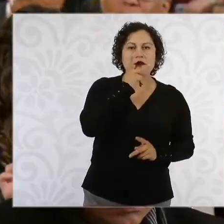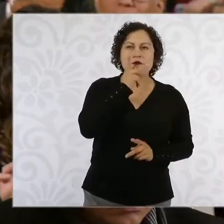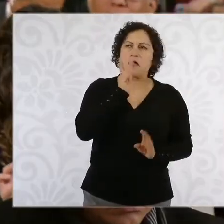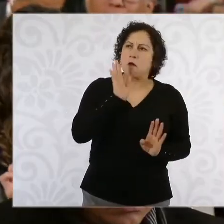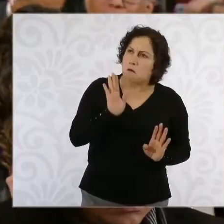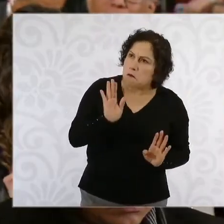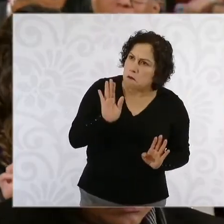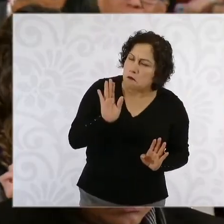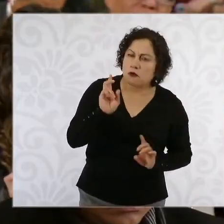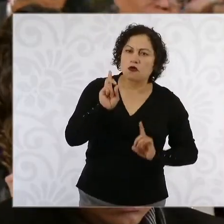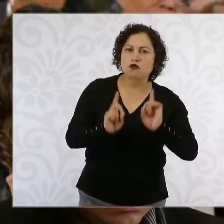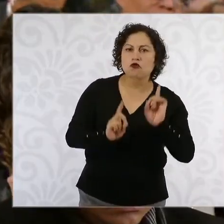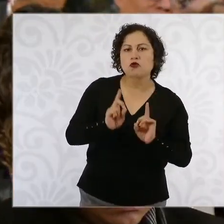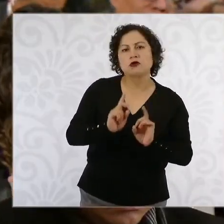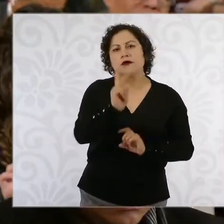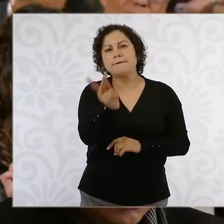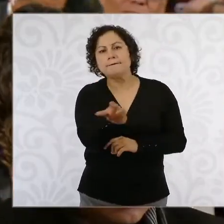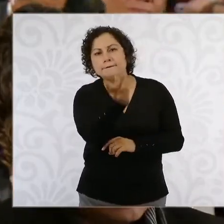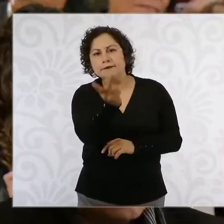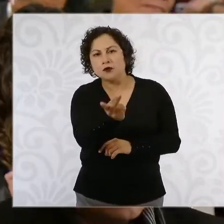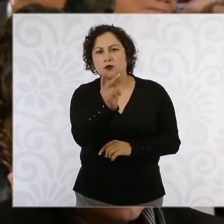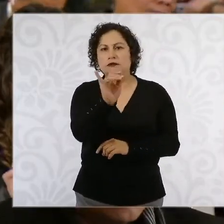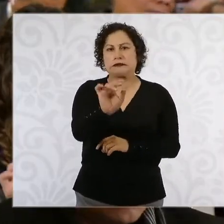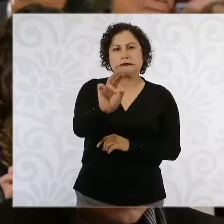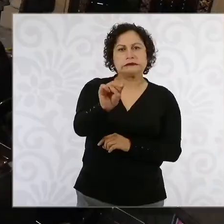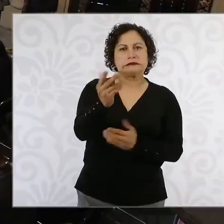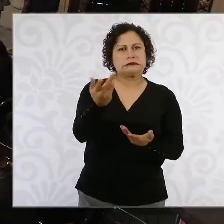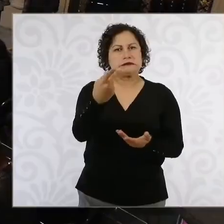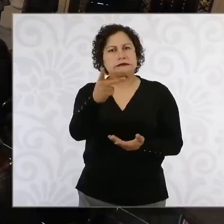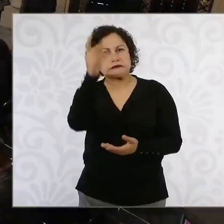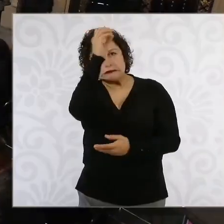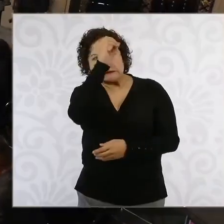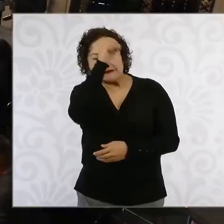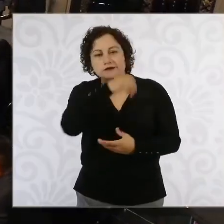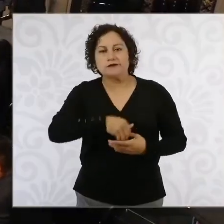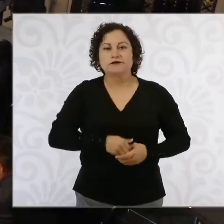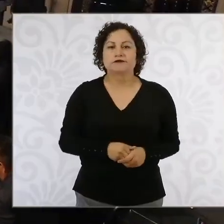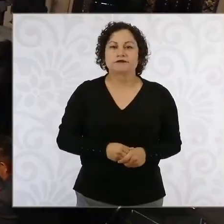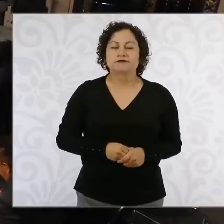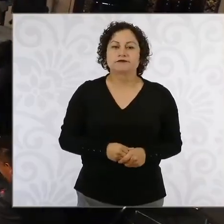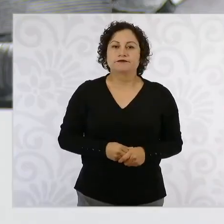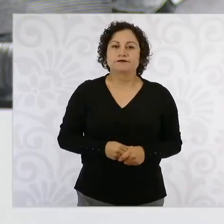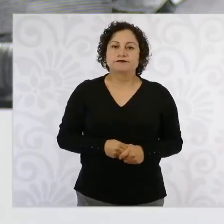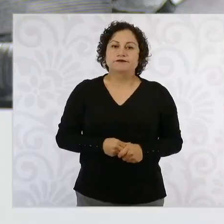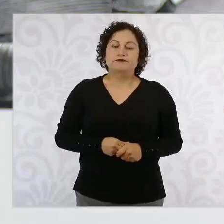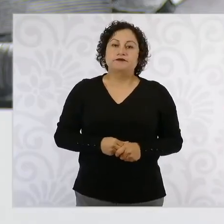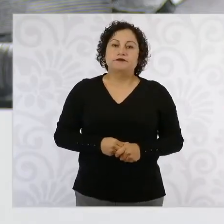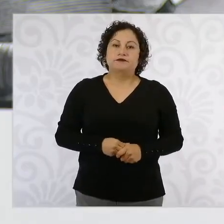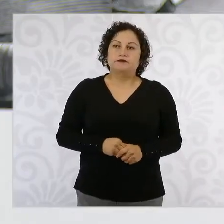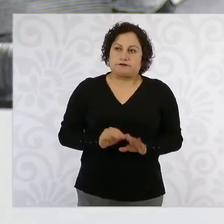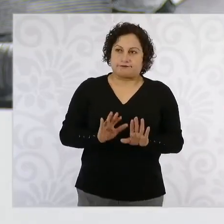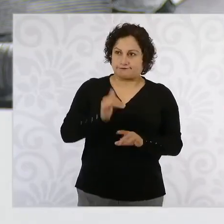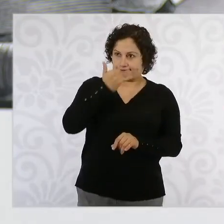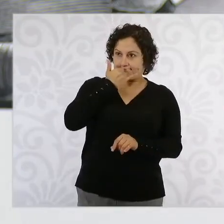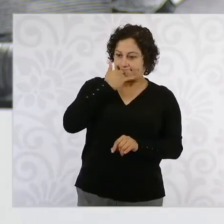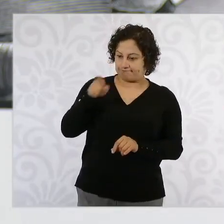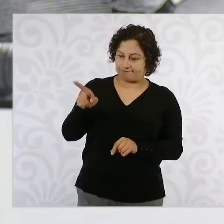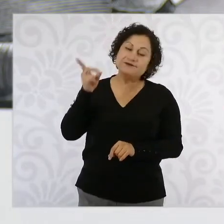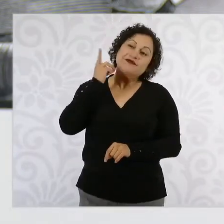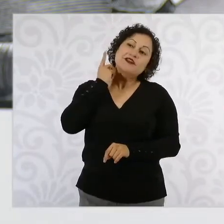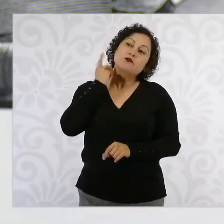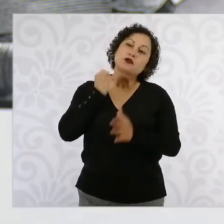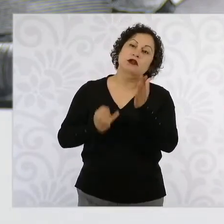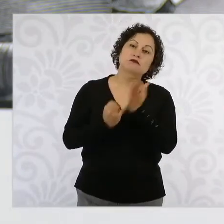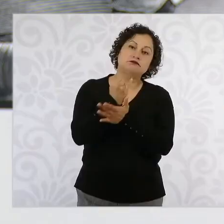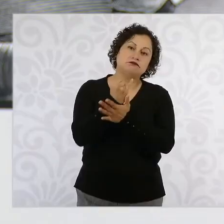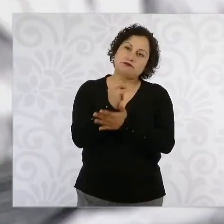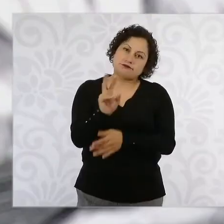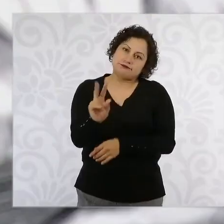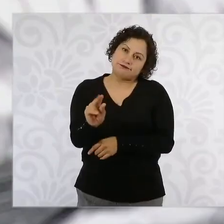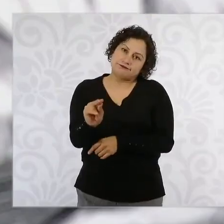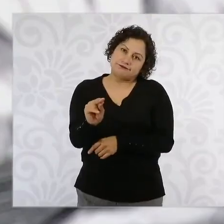su opinión respecto al tema Pues eso tien que definirlo no un diputado sino las y los maestros